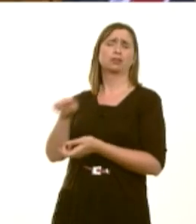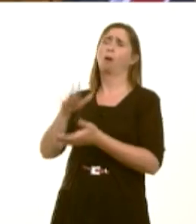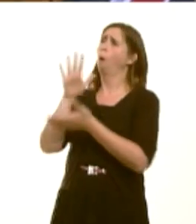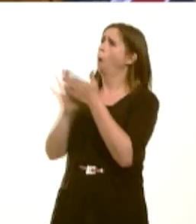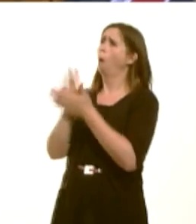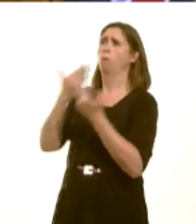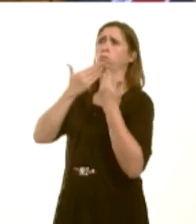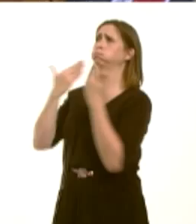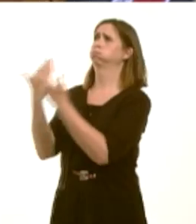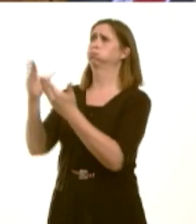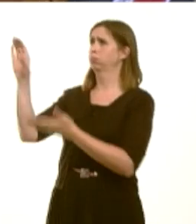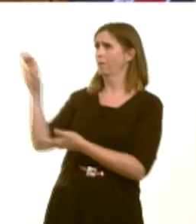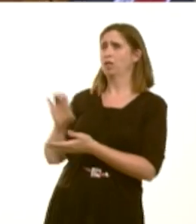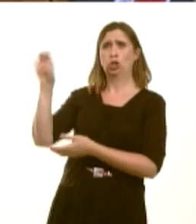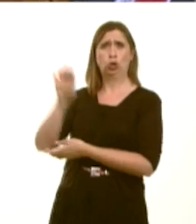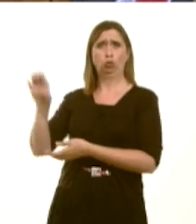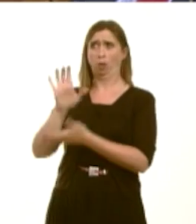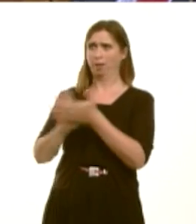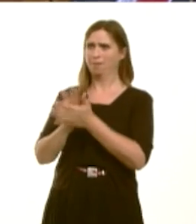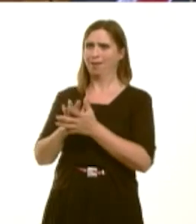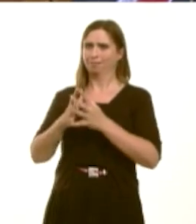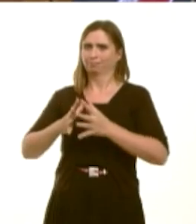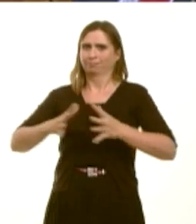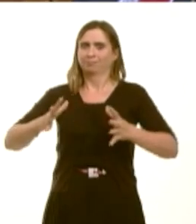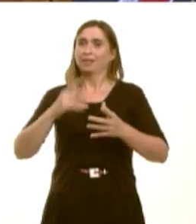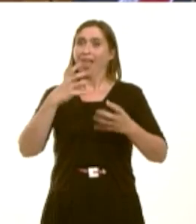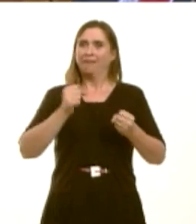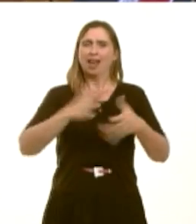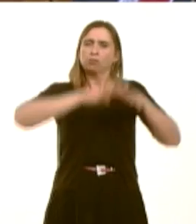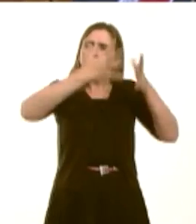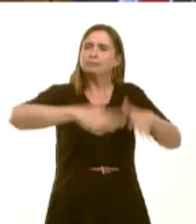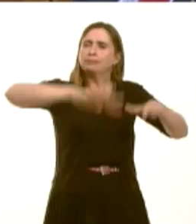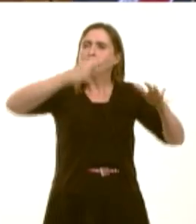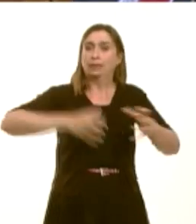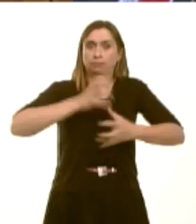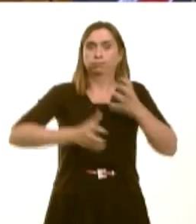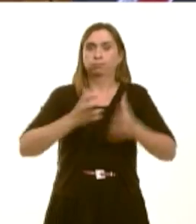mawr adnoddau tonnau a llanw Cymru, a helpu Cymru i arwain yn fyd-eang ym maes ynniír